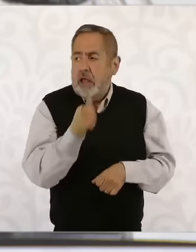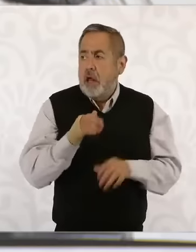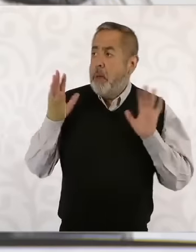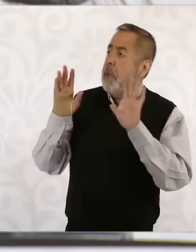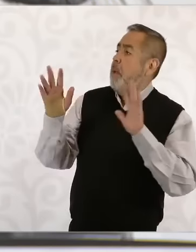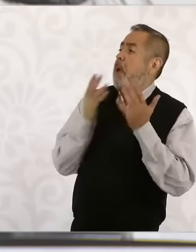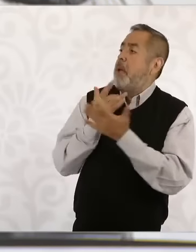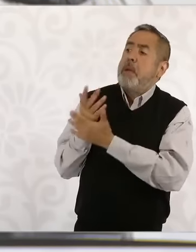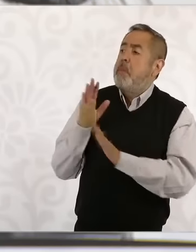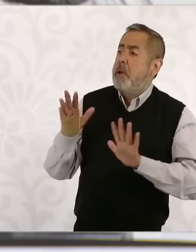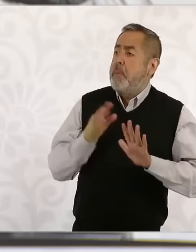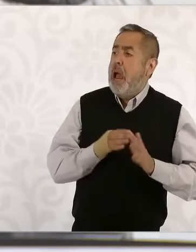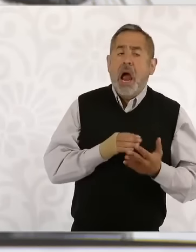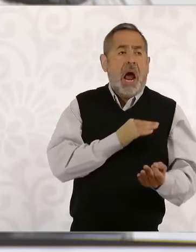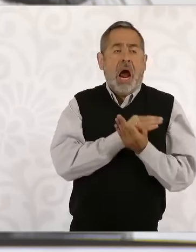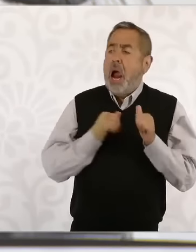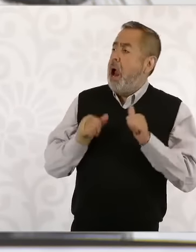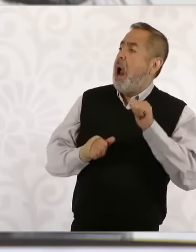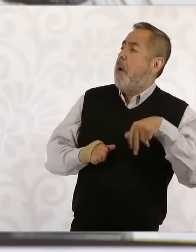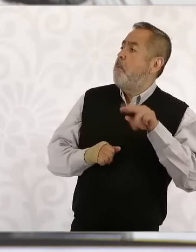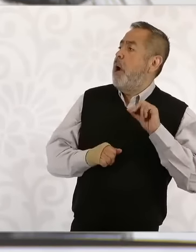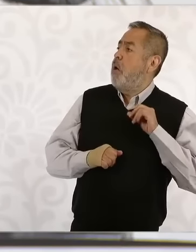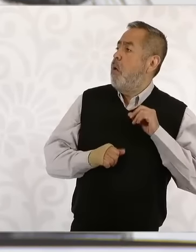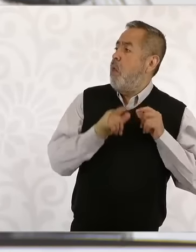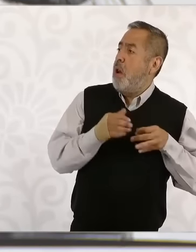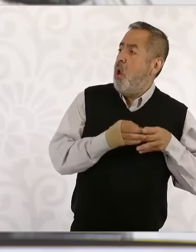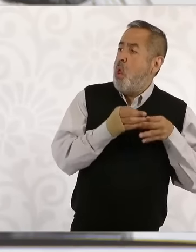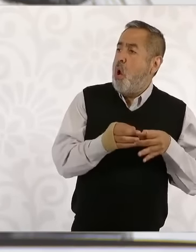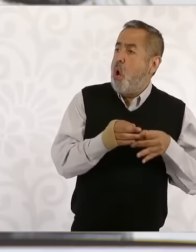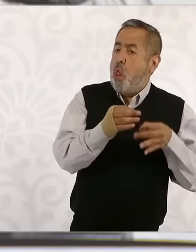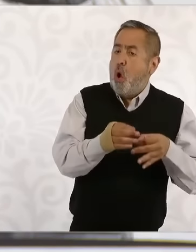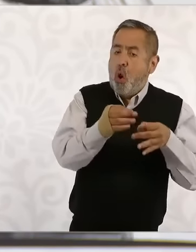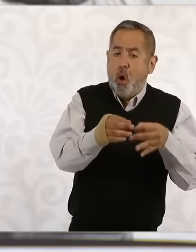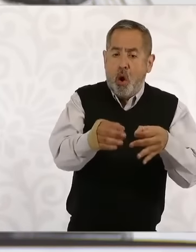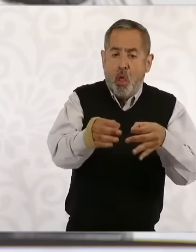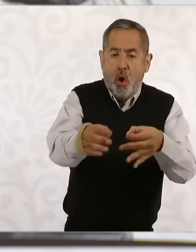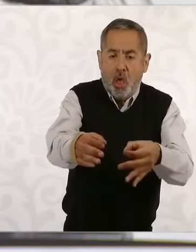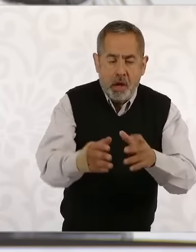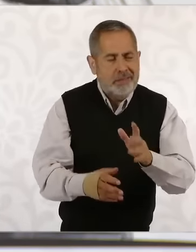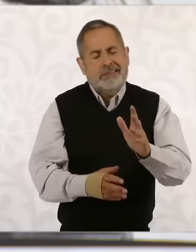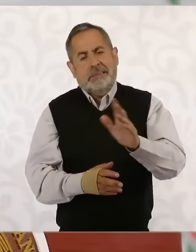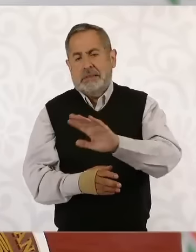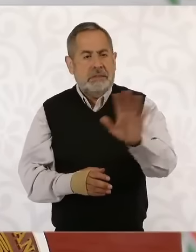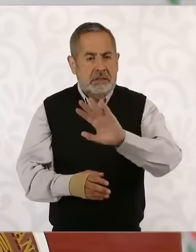se tuvo que modificar el amparo. Así tenemos, por ejemplo, que la ley de amparo vigente establece